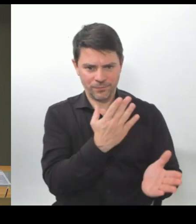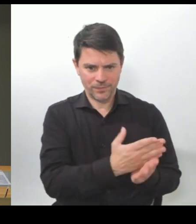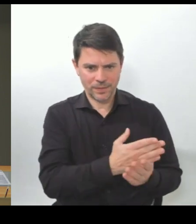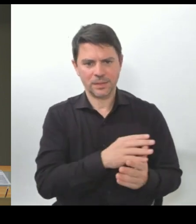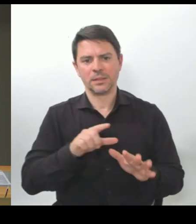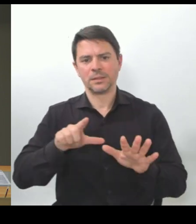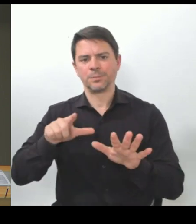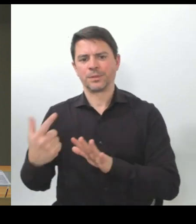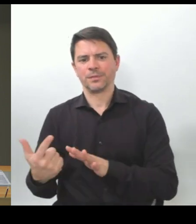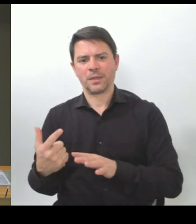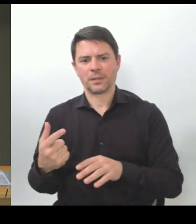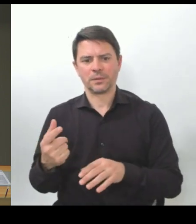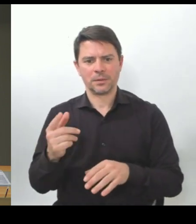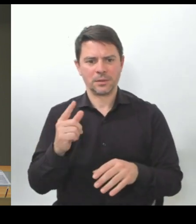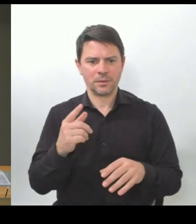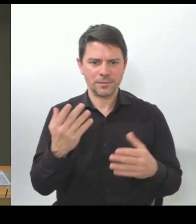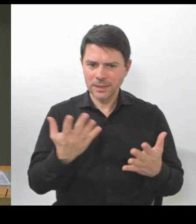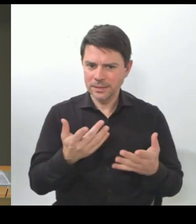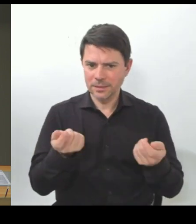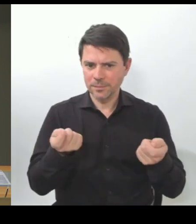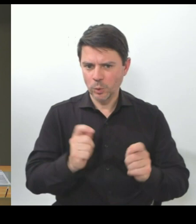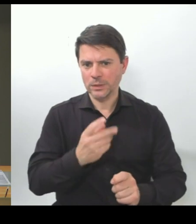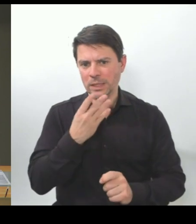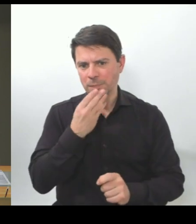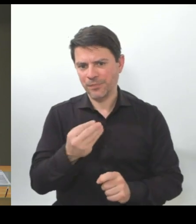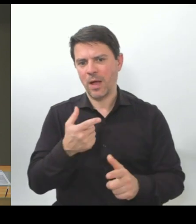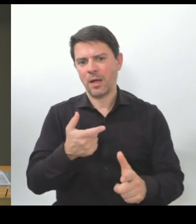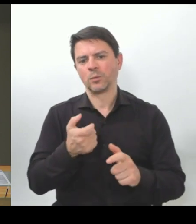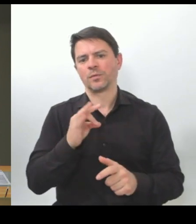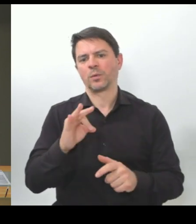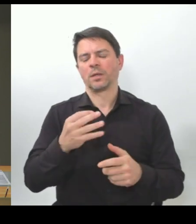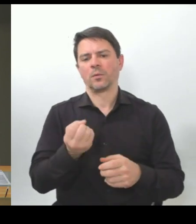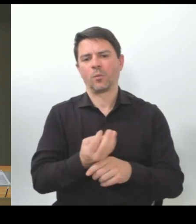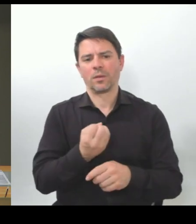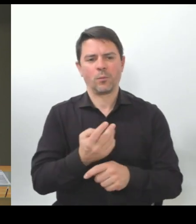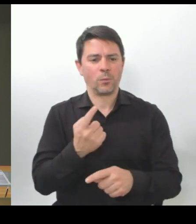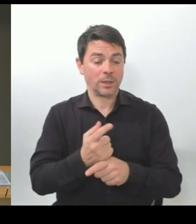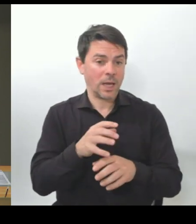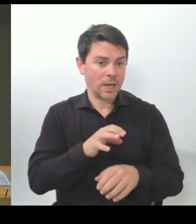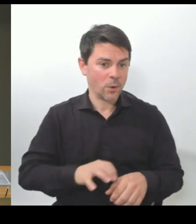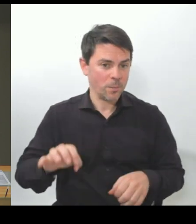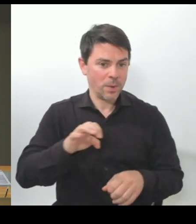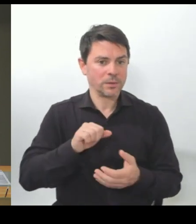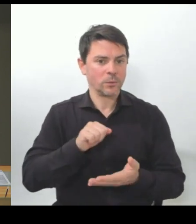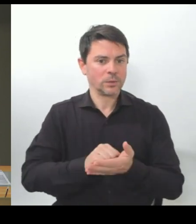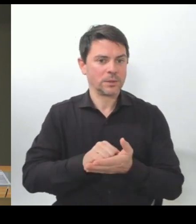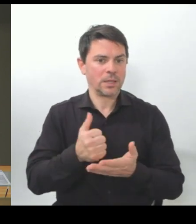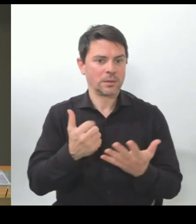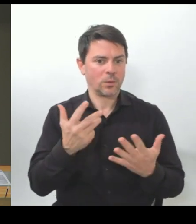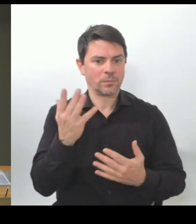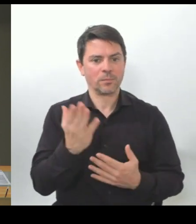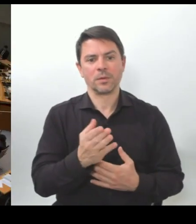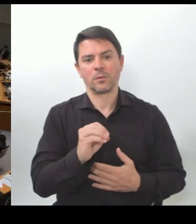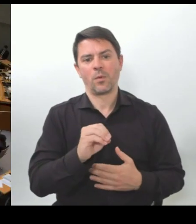Wer den Änderungsantrag der Fraktion der CDU auf Drucksache 19 02191 annehmen möchte, den bitte ich jetzt um das Handzeichen.